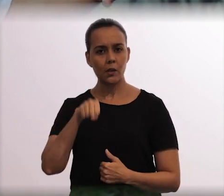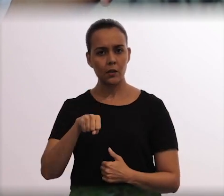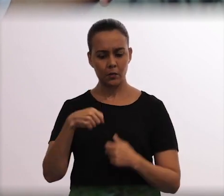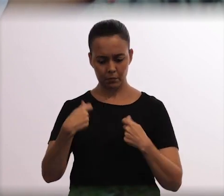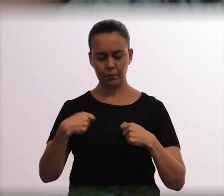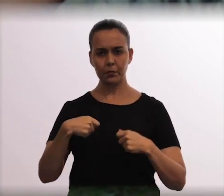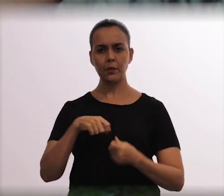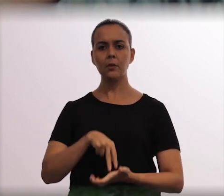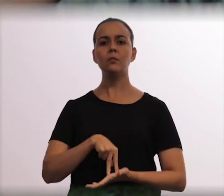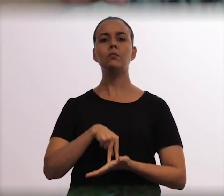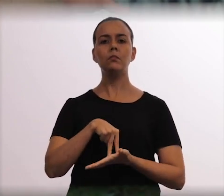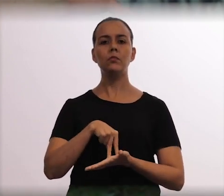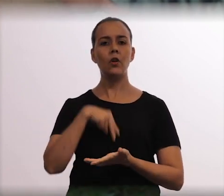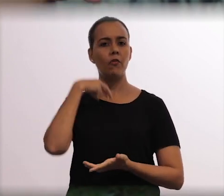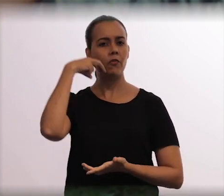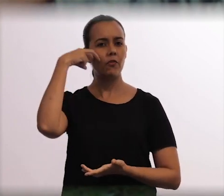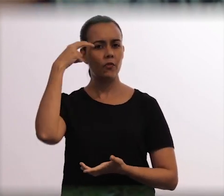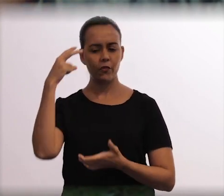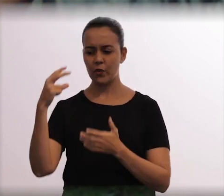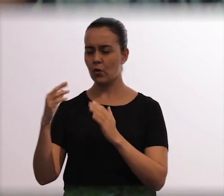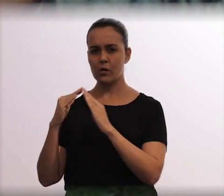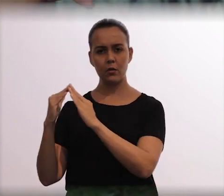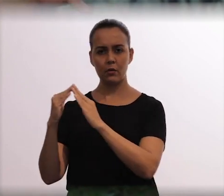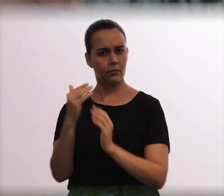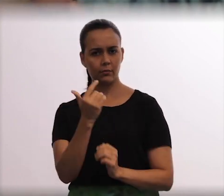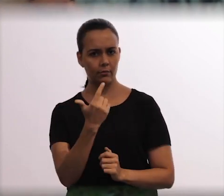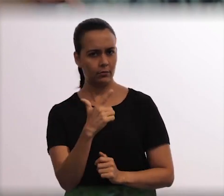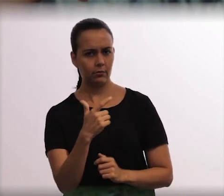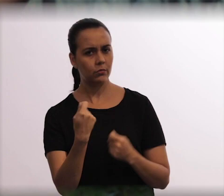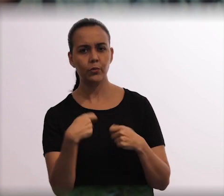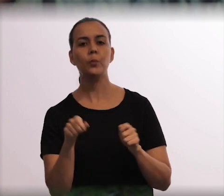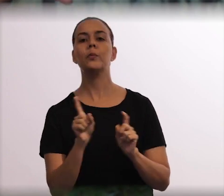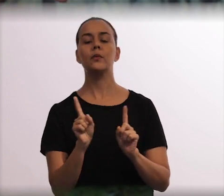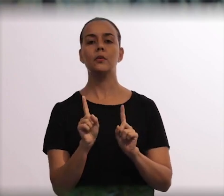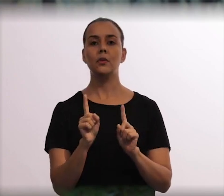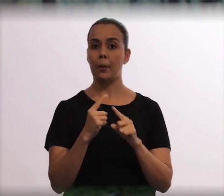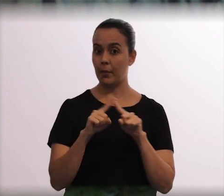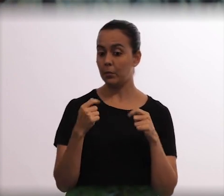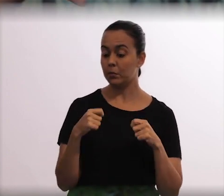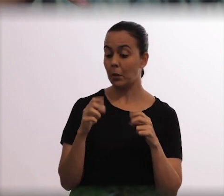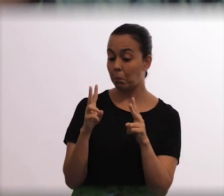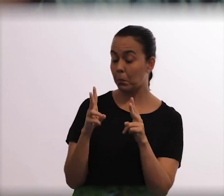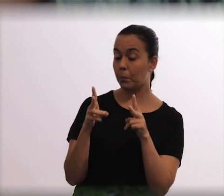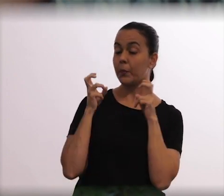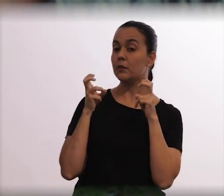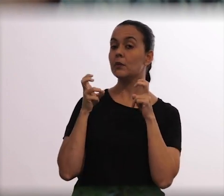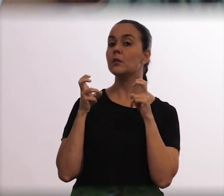Só que a gente também precisa sacar que em alguns aspectos amplos e importantes,